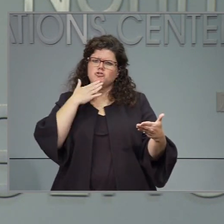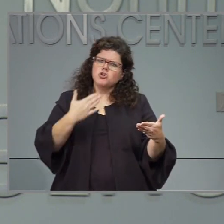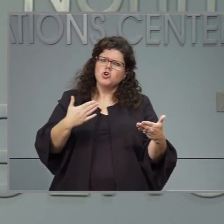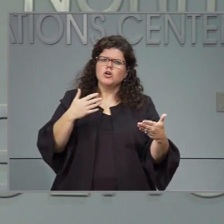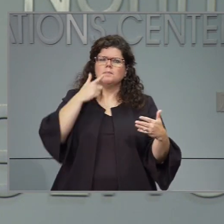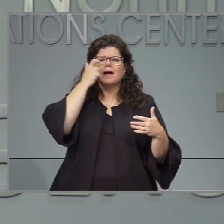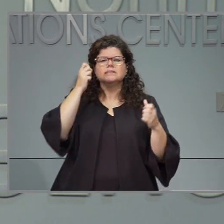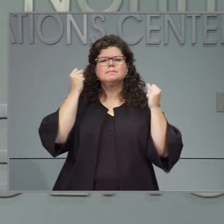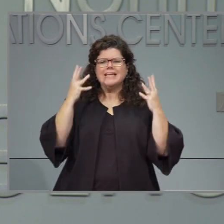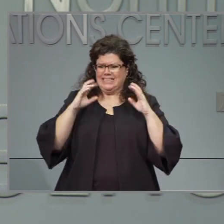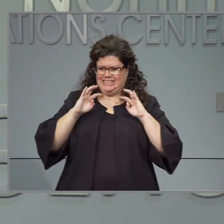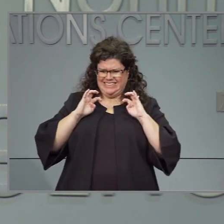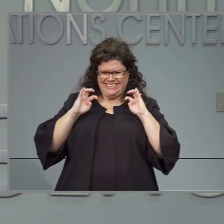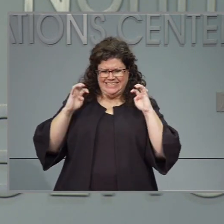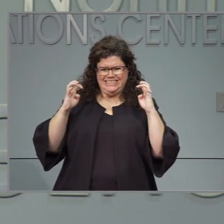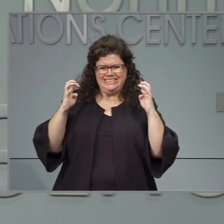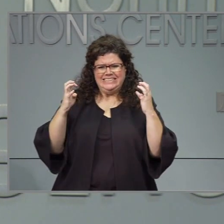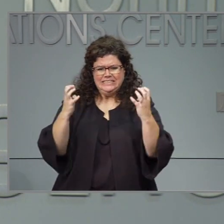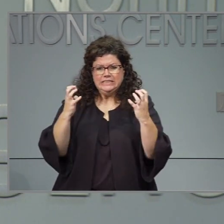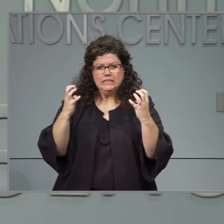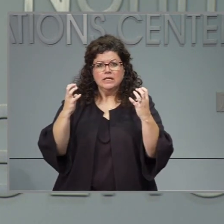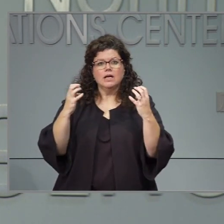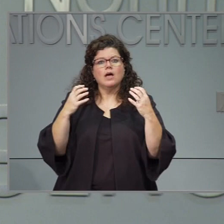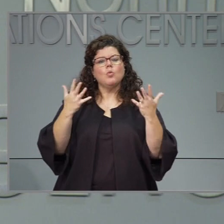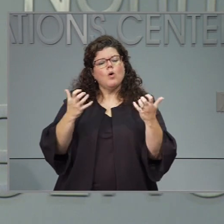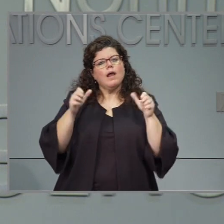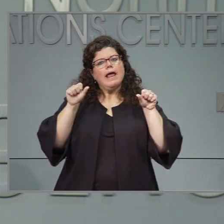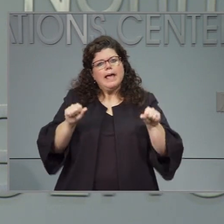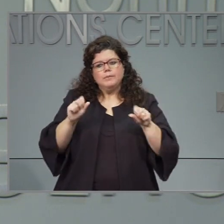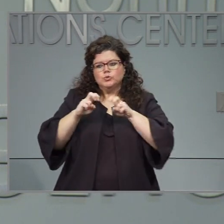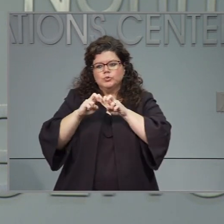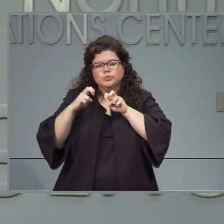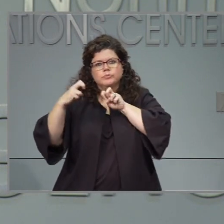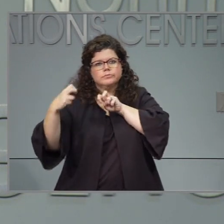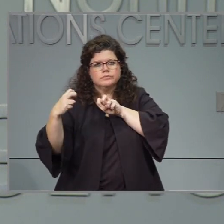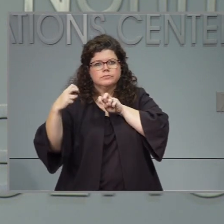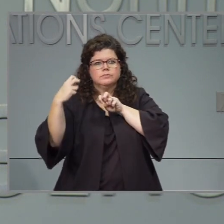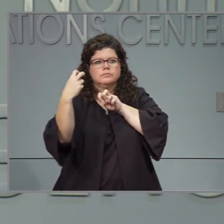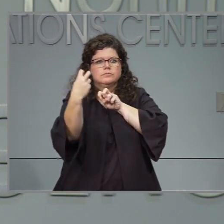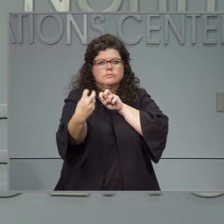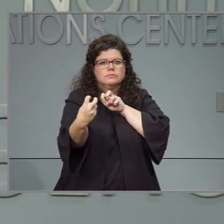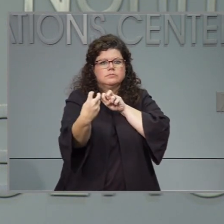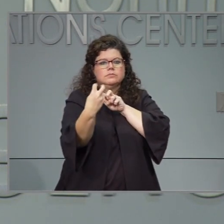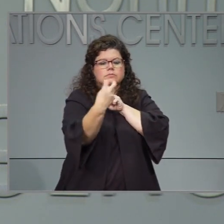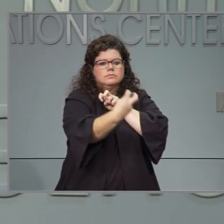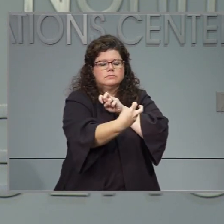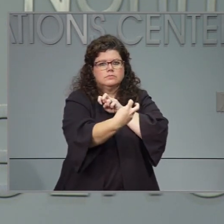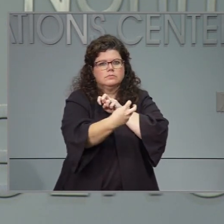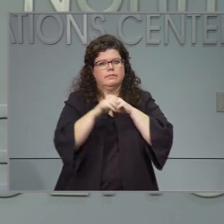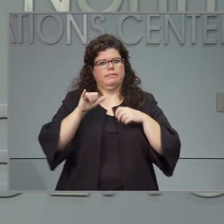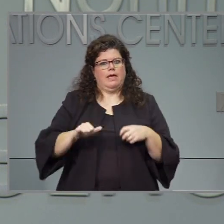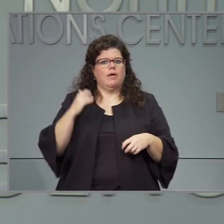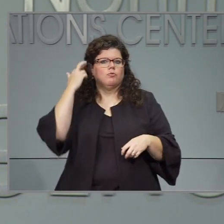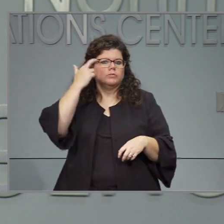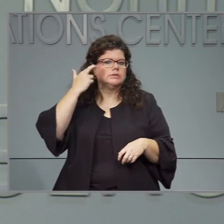Para este tipo de de espacios. Queremos que las personas mantengan su distanciamiento social y que no se reúna en un